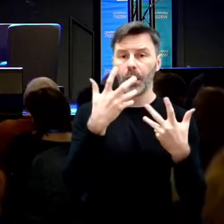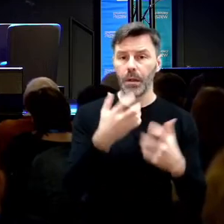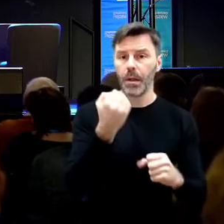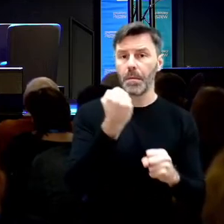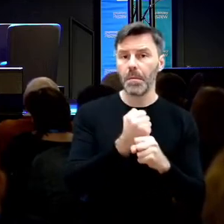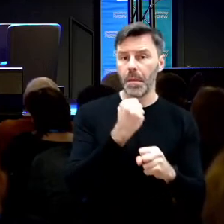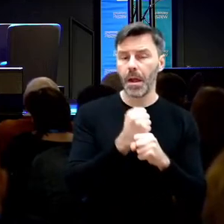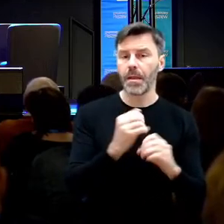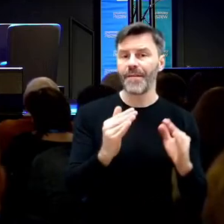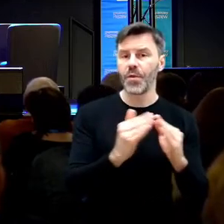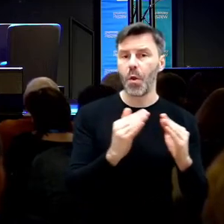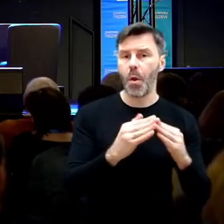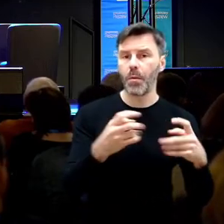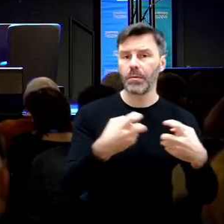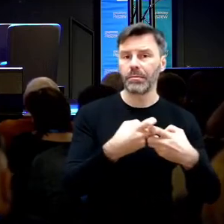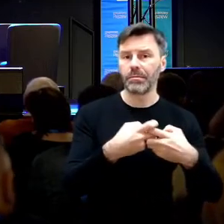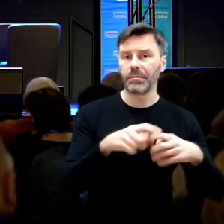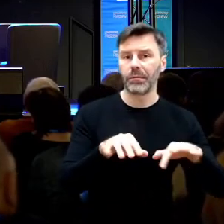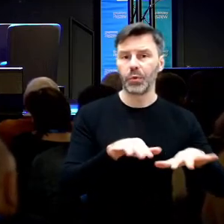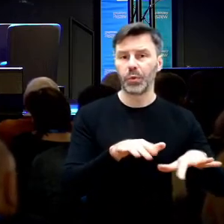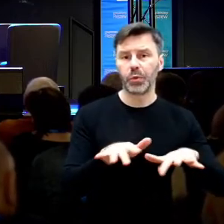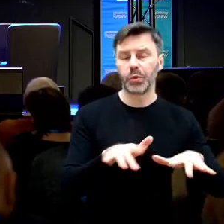w różnej intensywności.